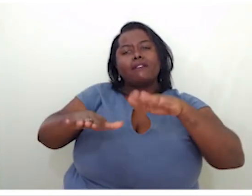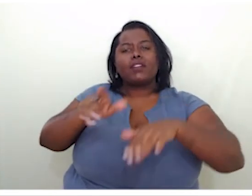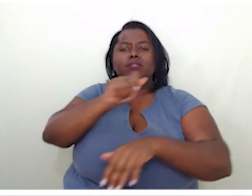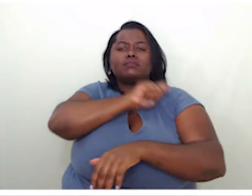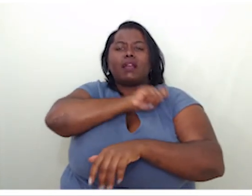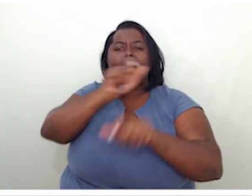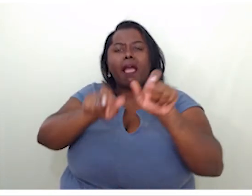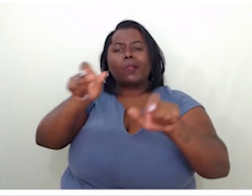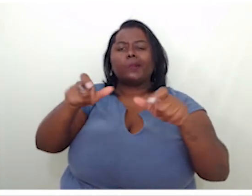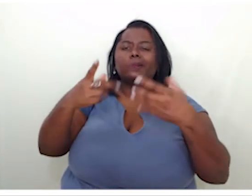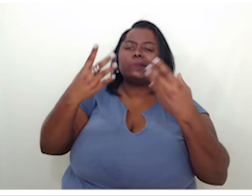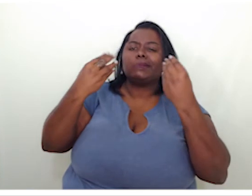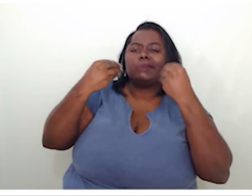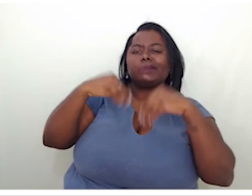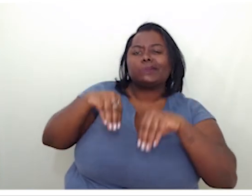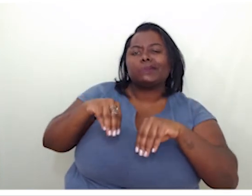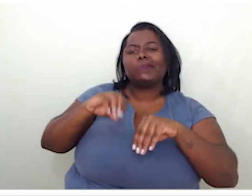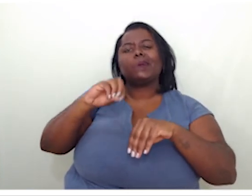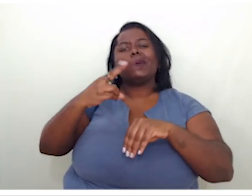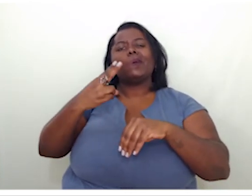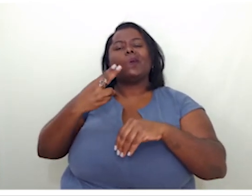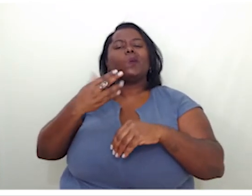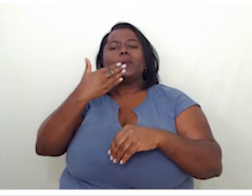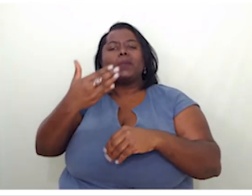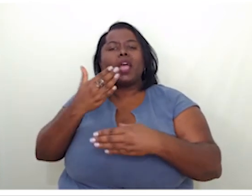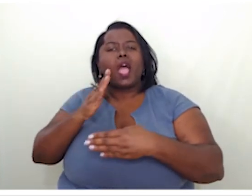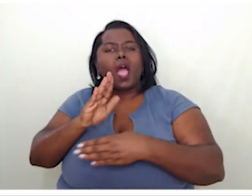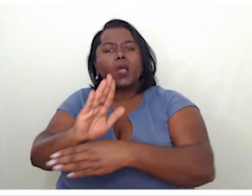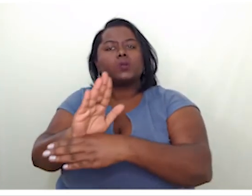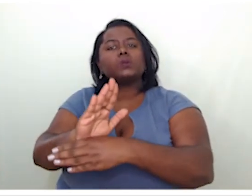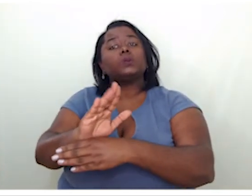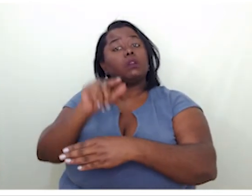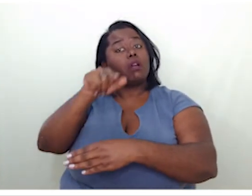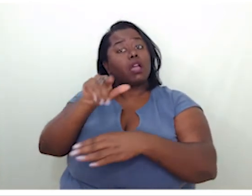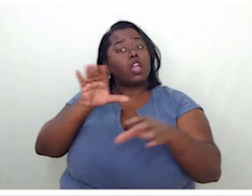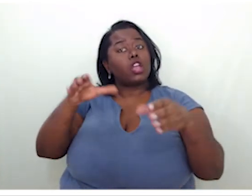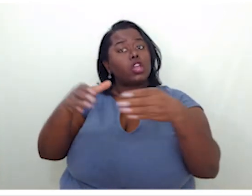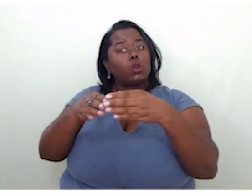ellos sintieron que realmente hubo un beneficio con el aprendizaje entre pares.